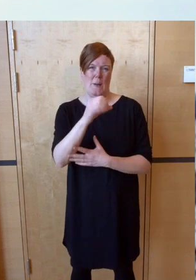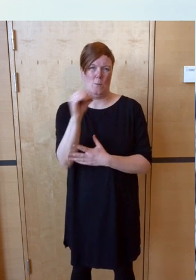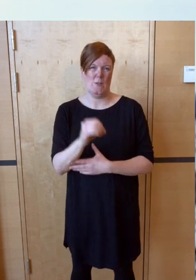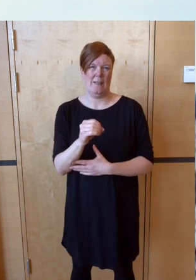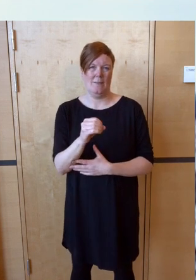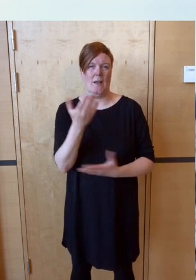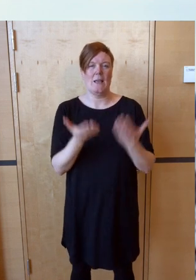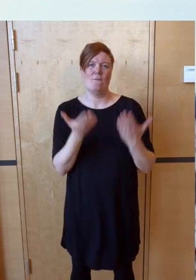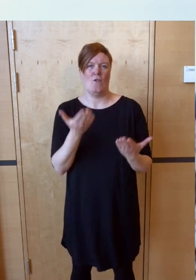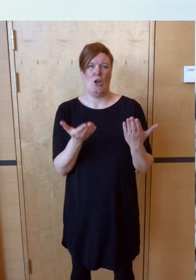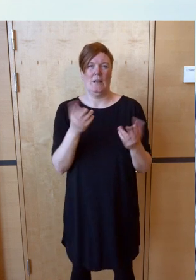Period 2019